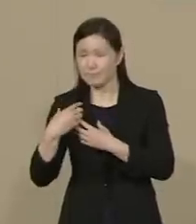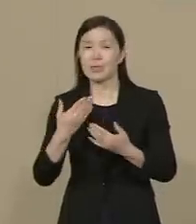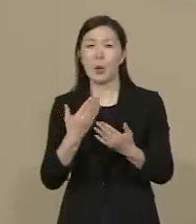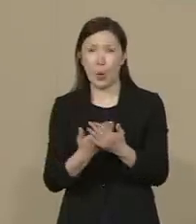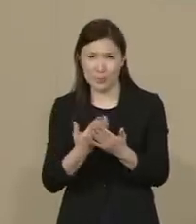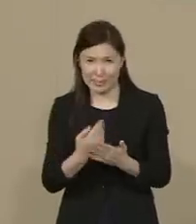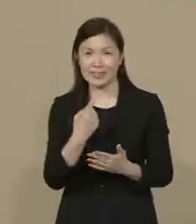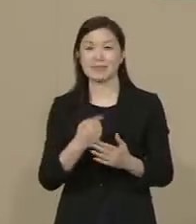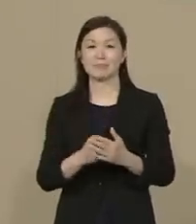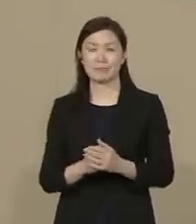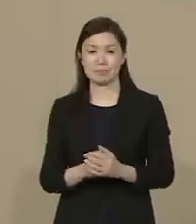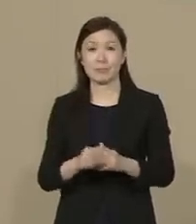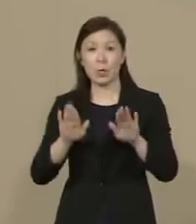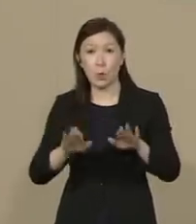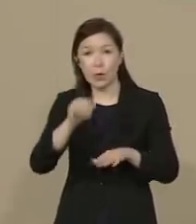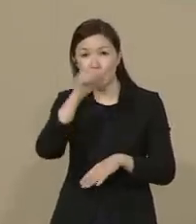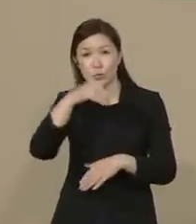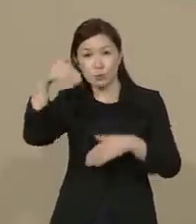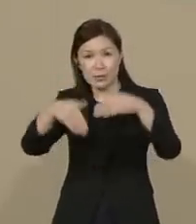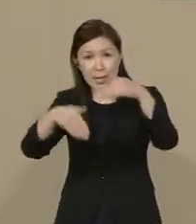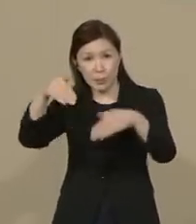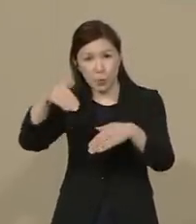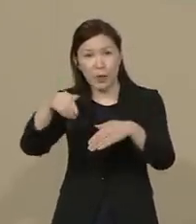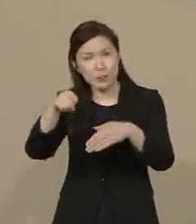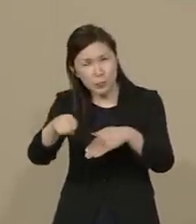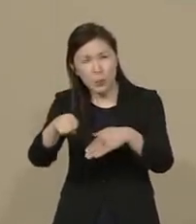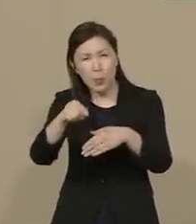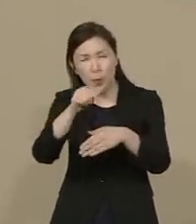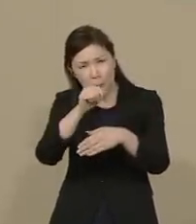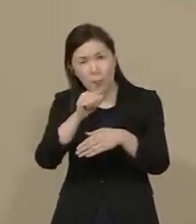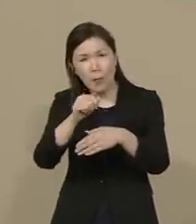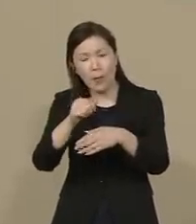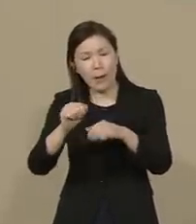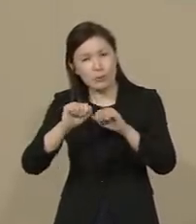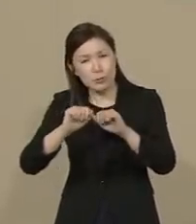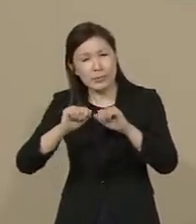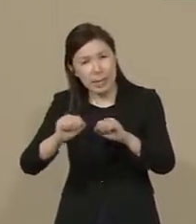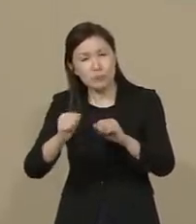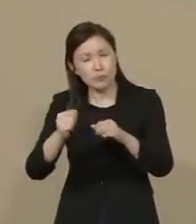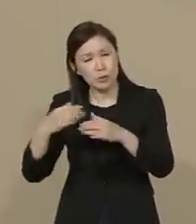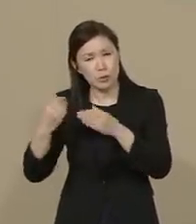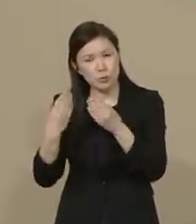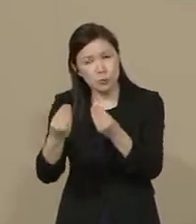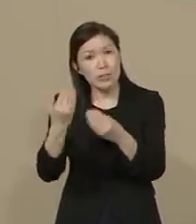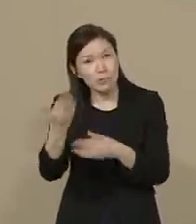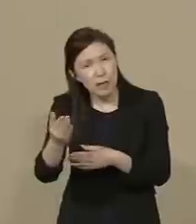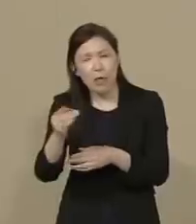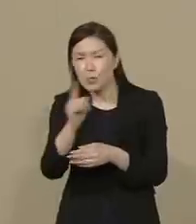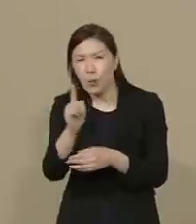今回の衆院選はそのぜひを問う 政権選択の選挙です